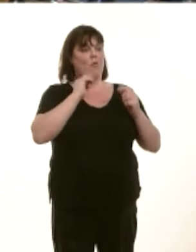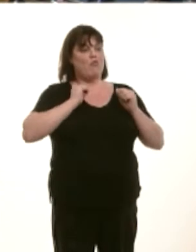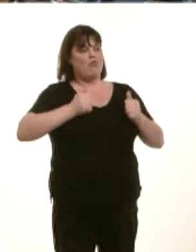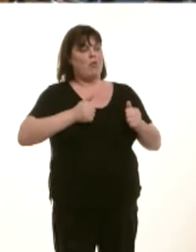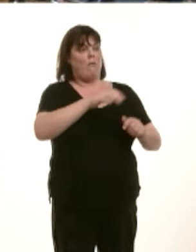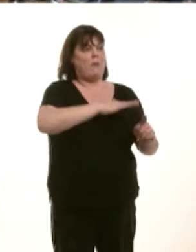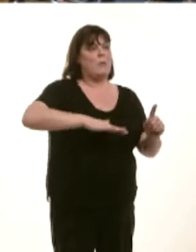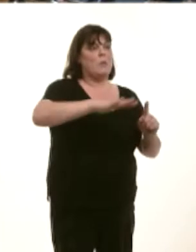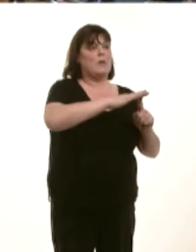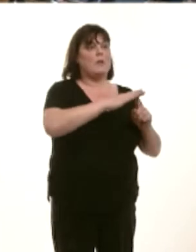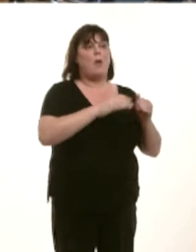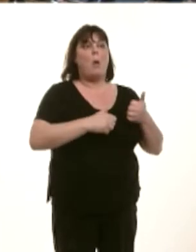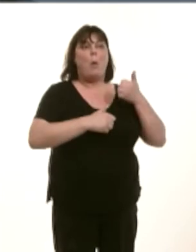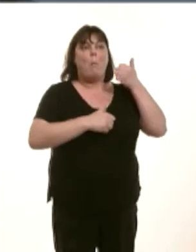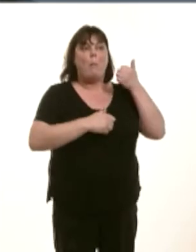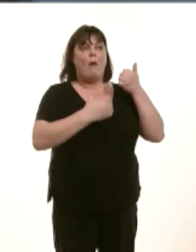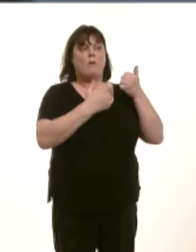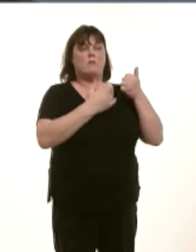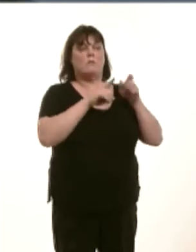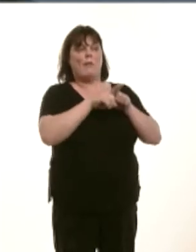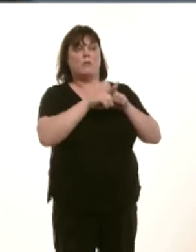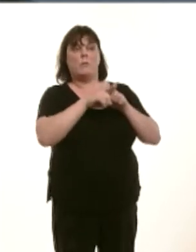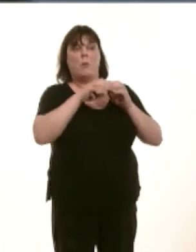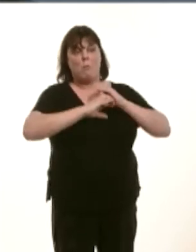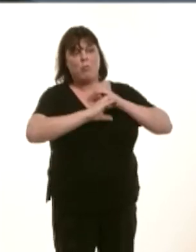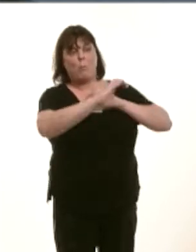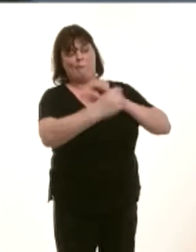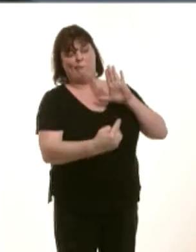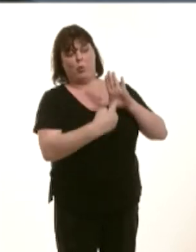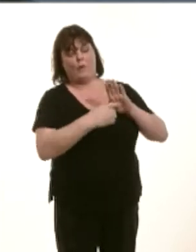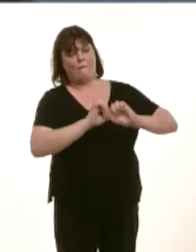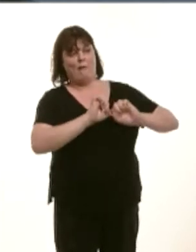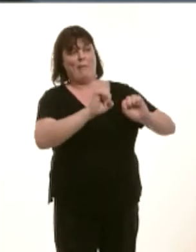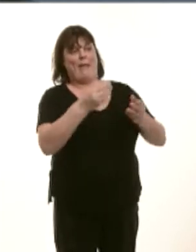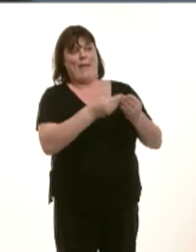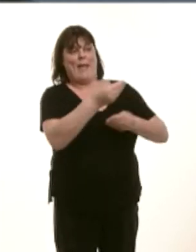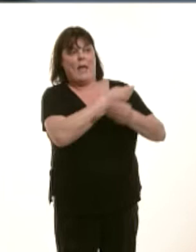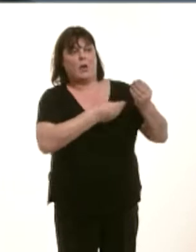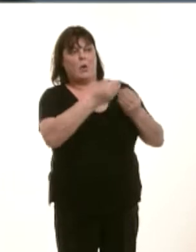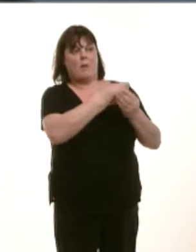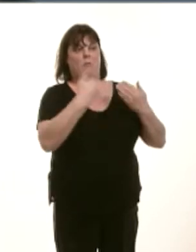phones and broadband are key drivers for the economic prosperity of those areas. As Rhodri